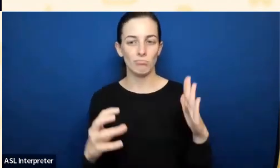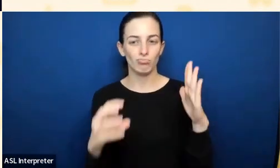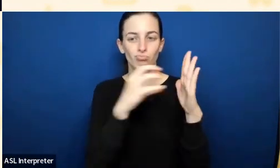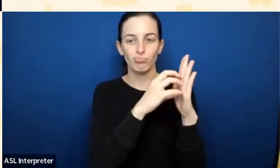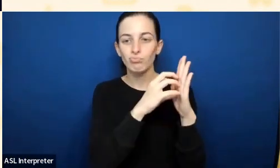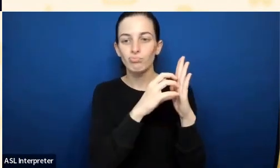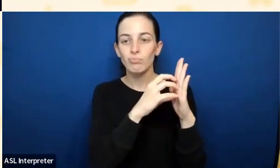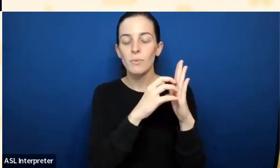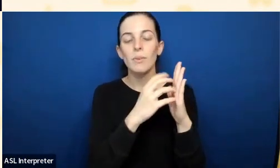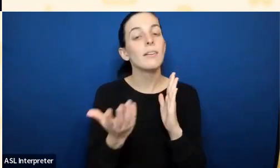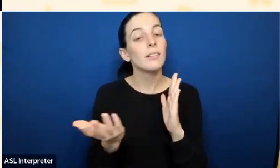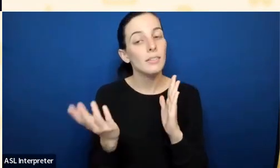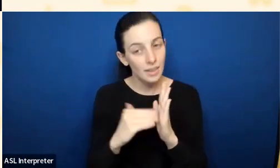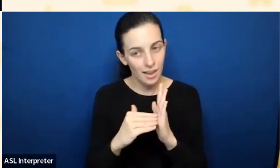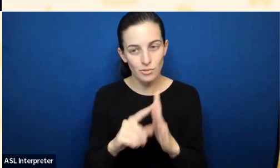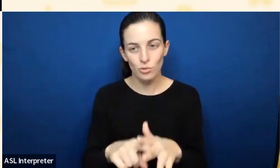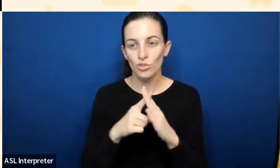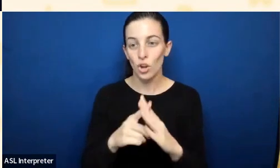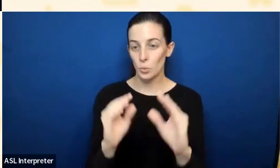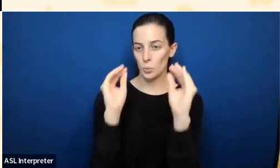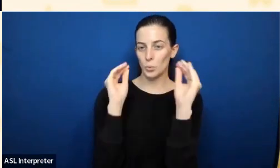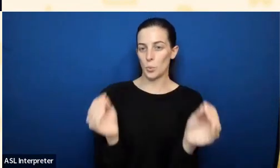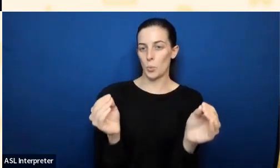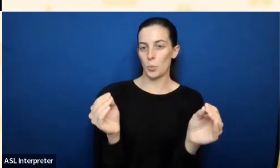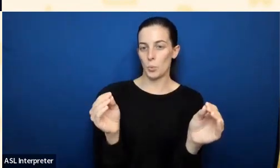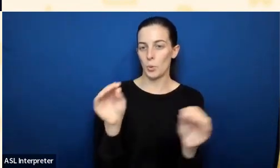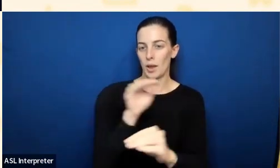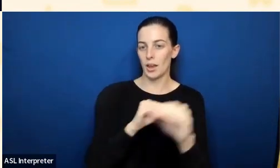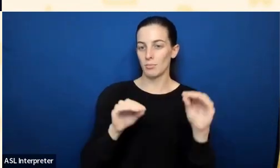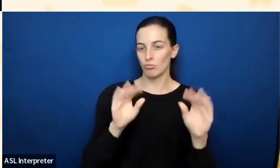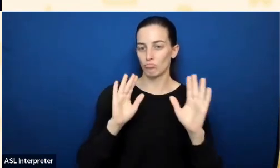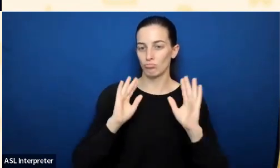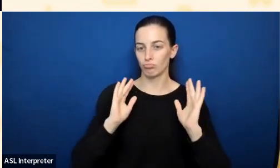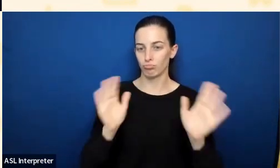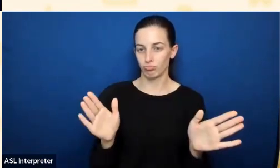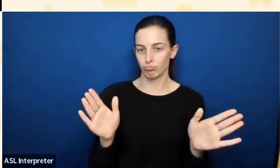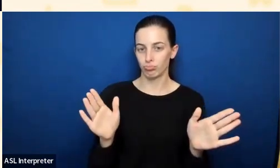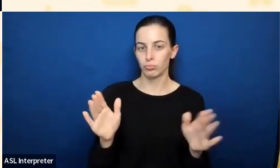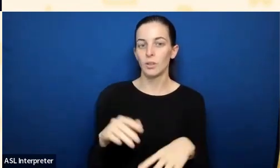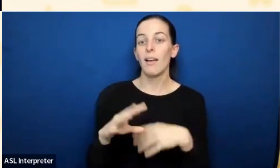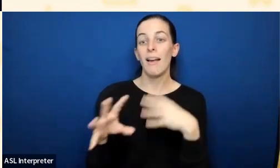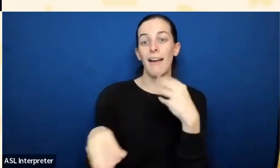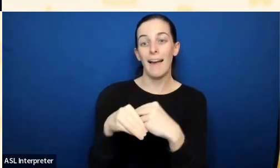Nuevamente, comenzamos sin ninguna animación. Entonces, todo lo que haremos es agregar la clase sin animación